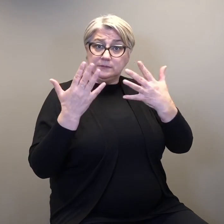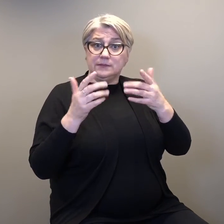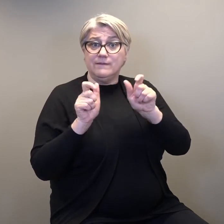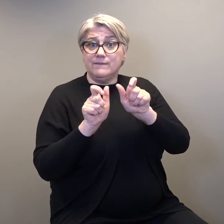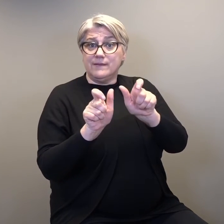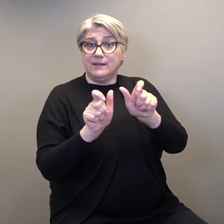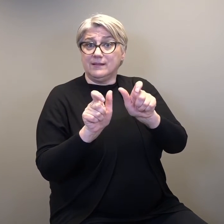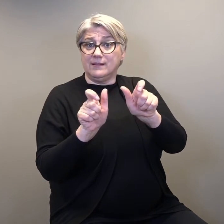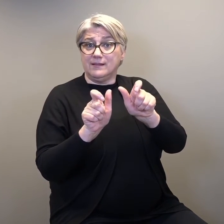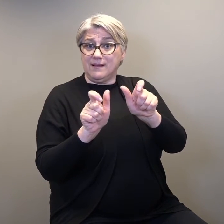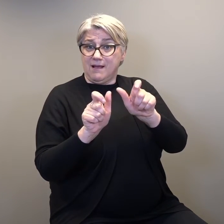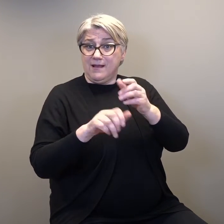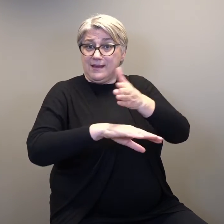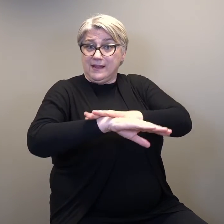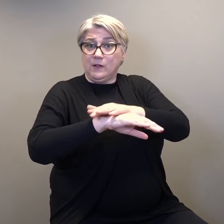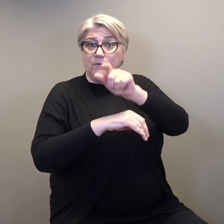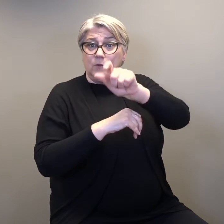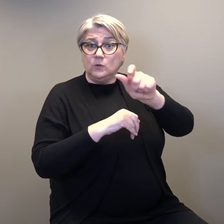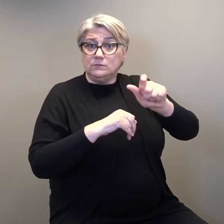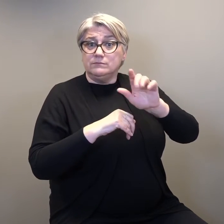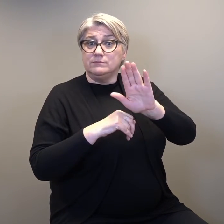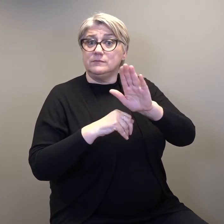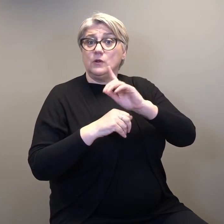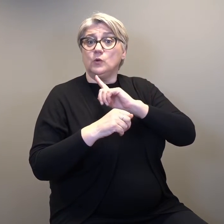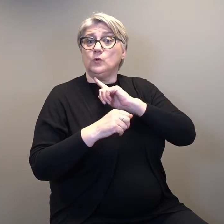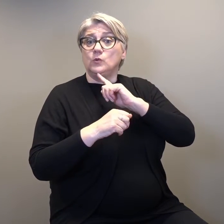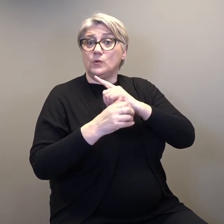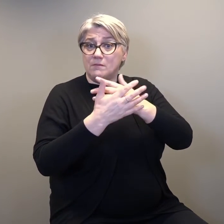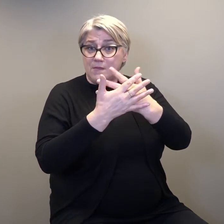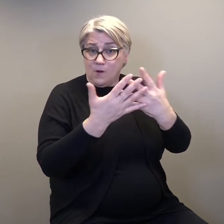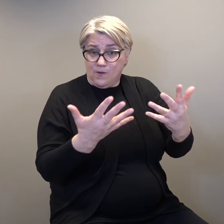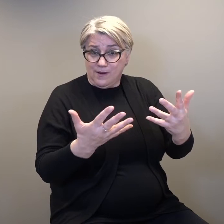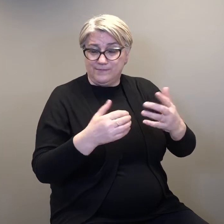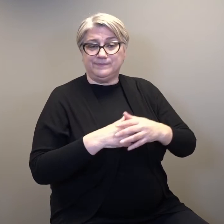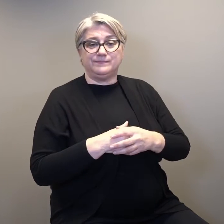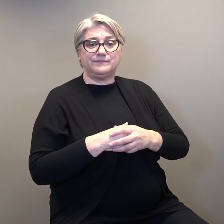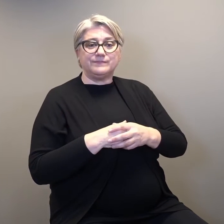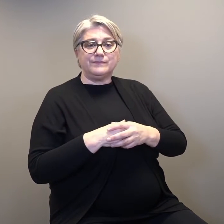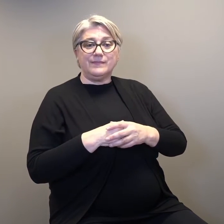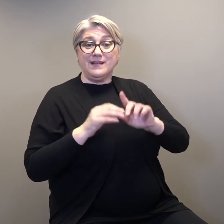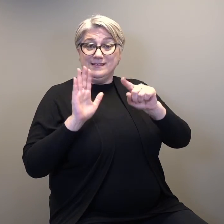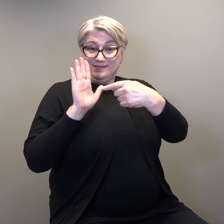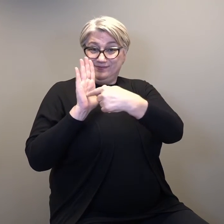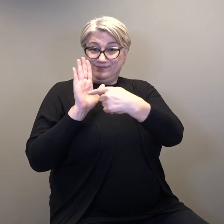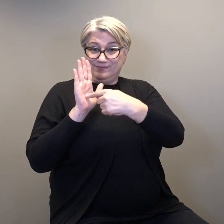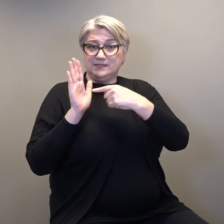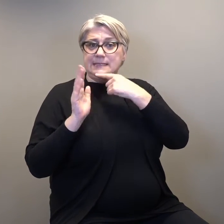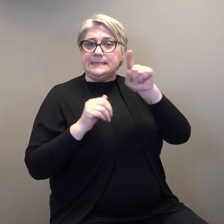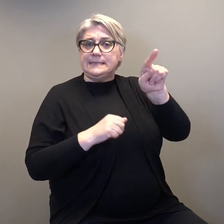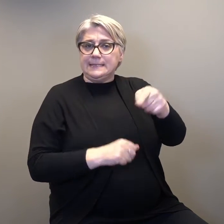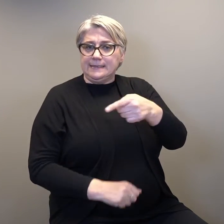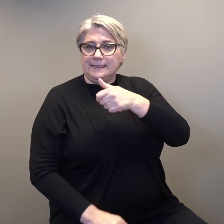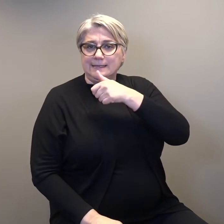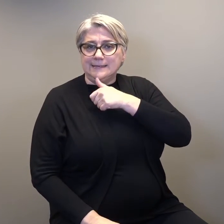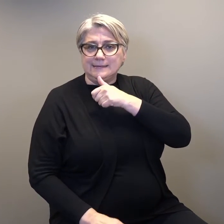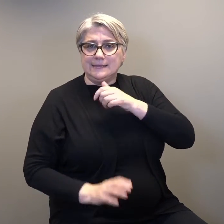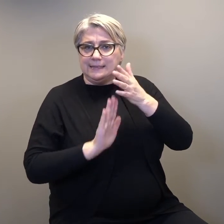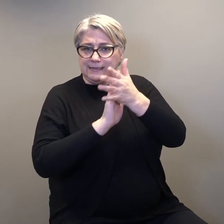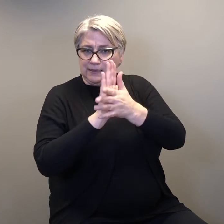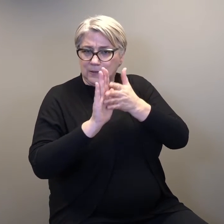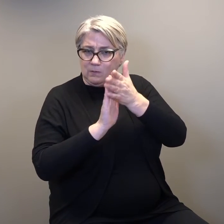vernduðu rétt fólks til tungumálsins. Samkvæmt því skyldi íslenskt táknmál